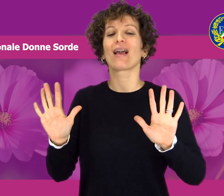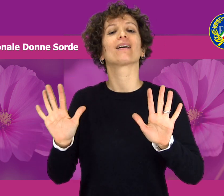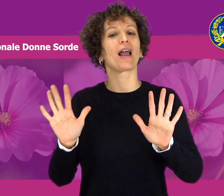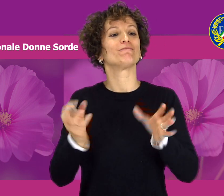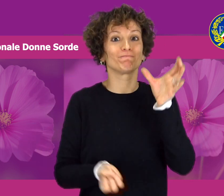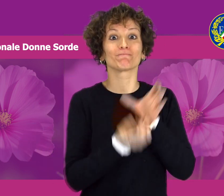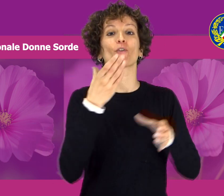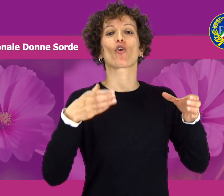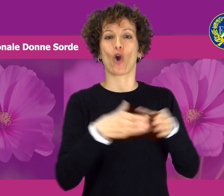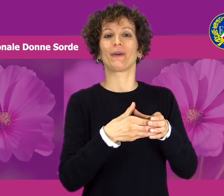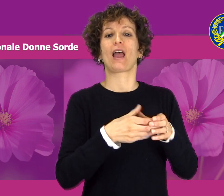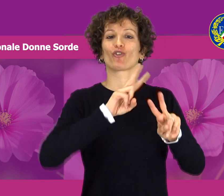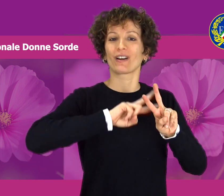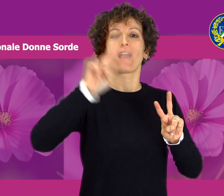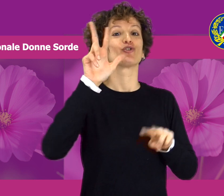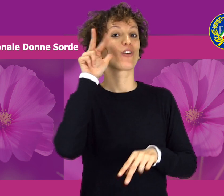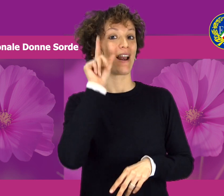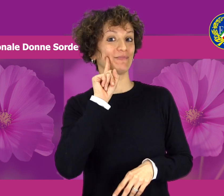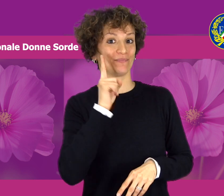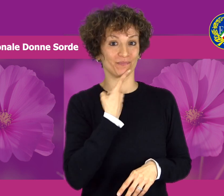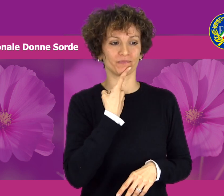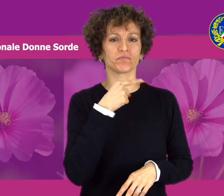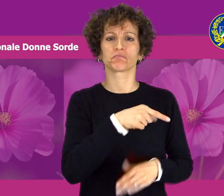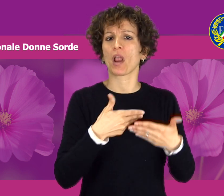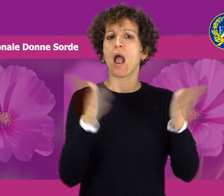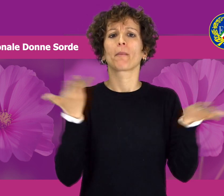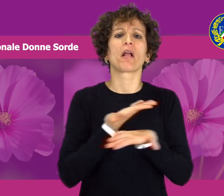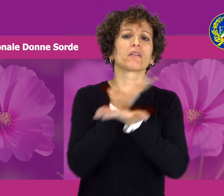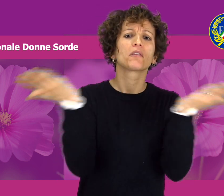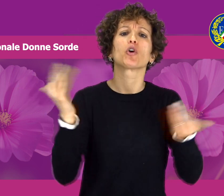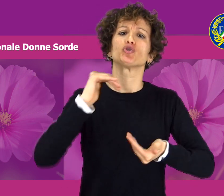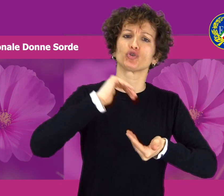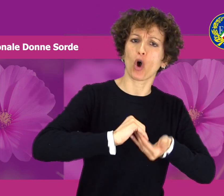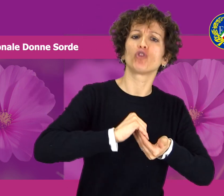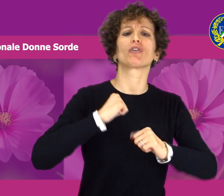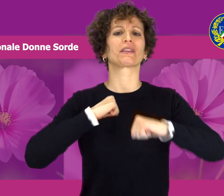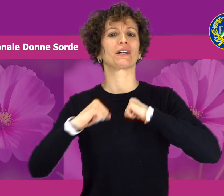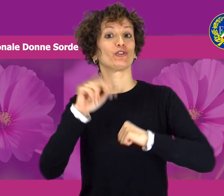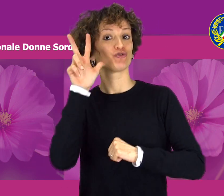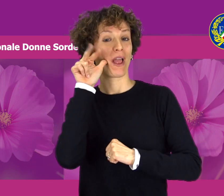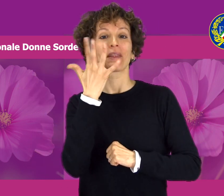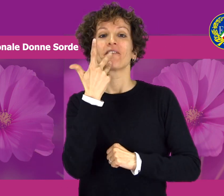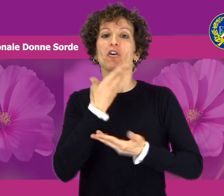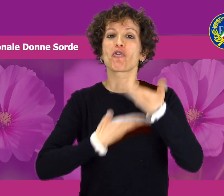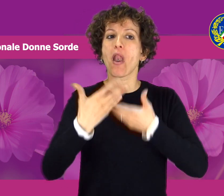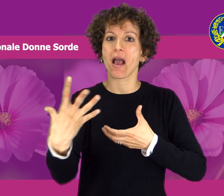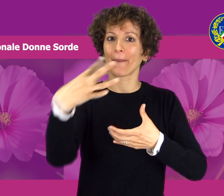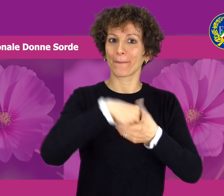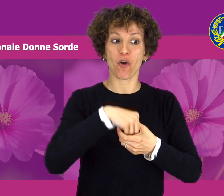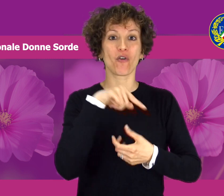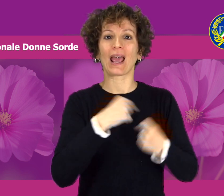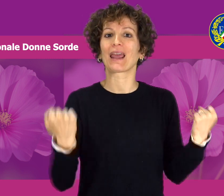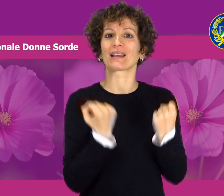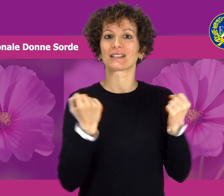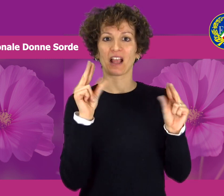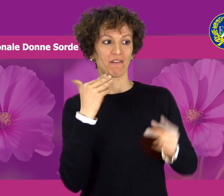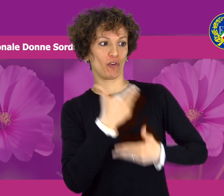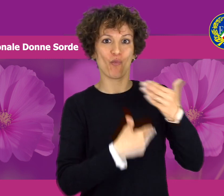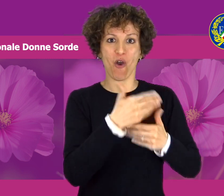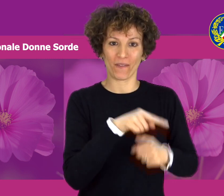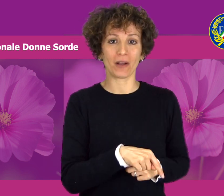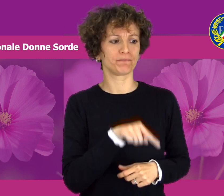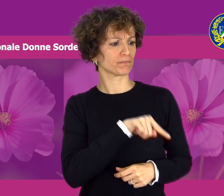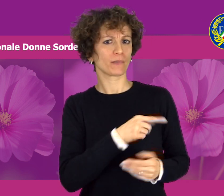del Comitato Nazionale Donne Sorde aperto a socie e dirigenti che vogliano collaborare in questa nuova iniziativa dell’ENS,